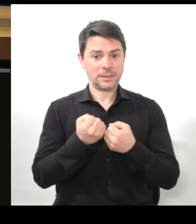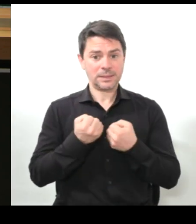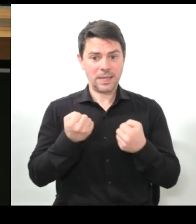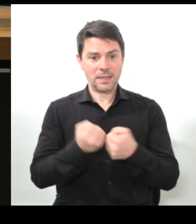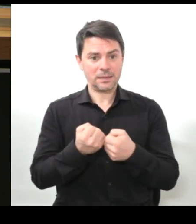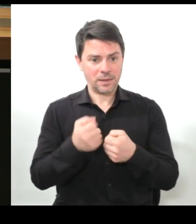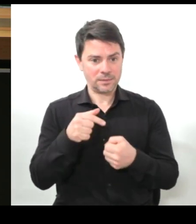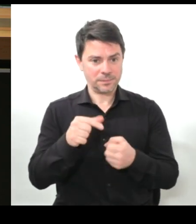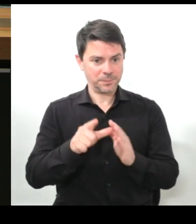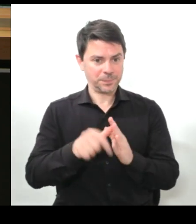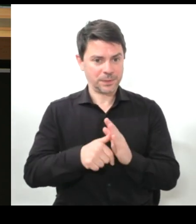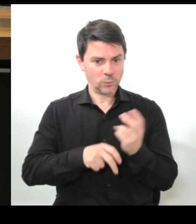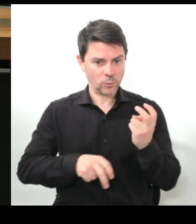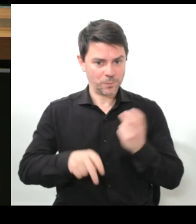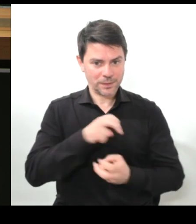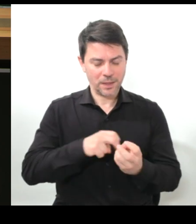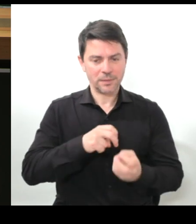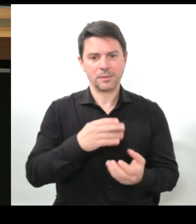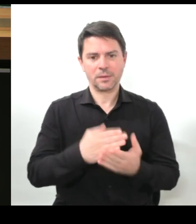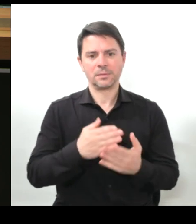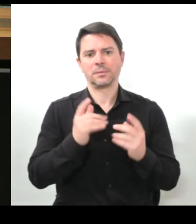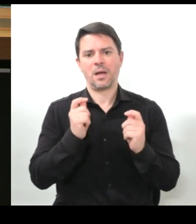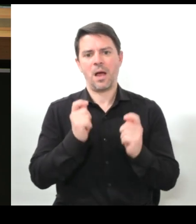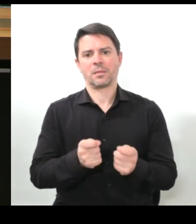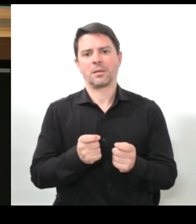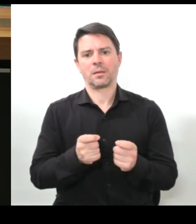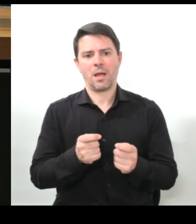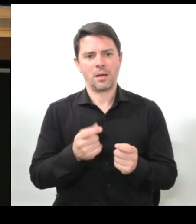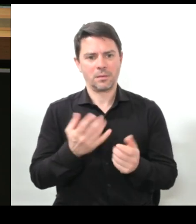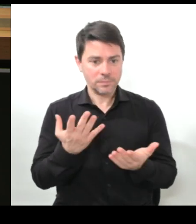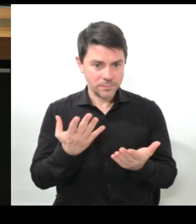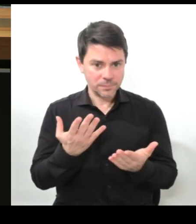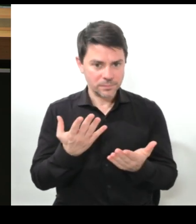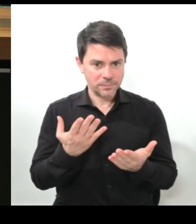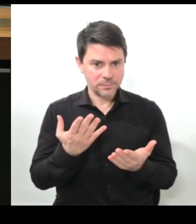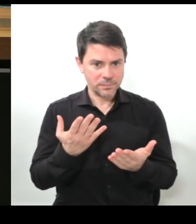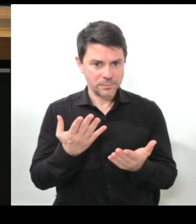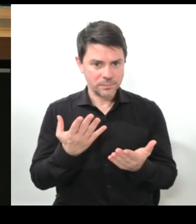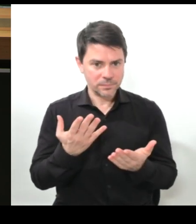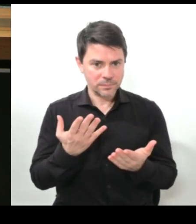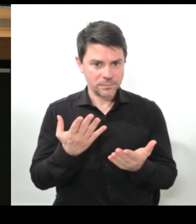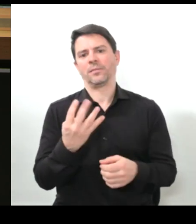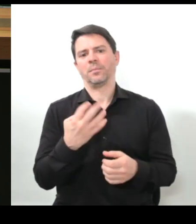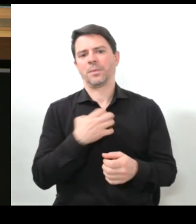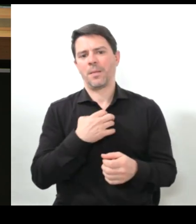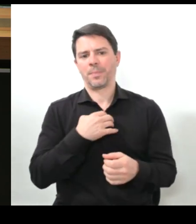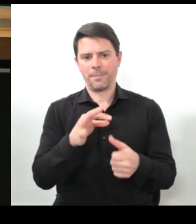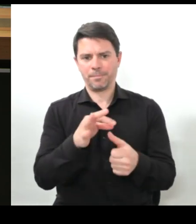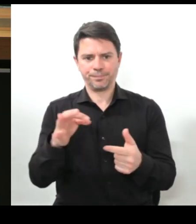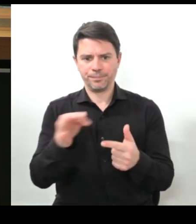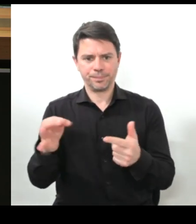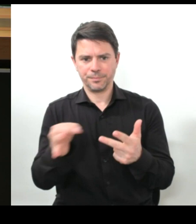Bezirksstadträtin und Bezirksstadträte erfolgt auf 55 Monate ab Zusammentritt des Abgeordnetenhauses, auf